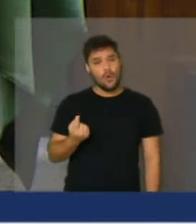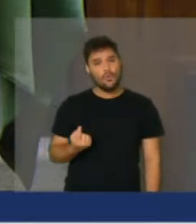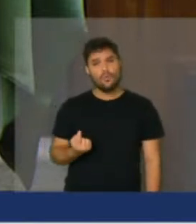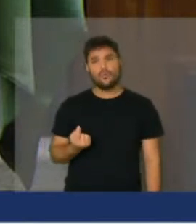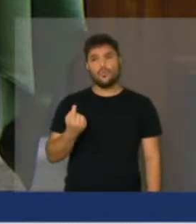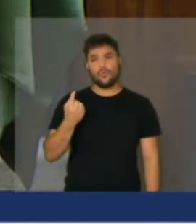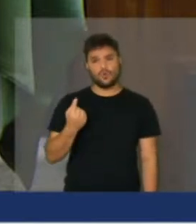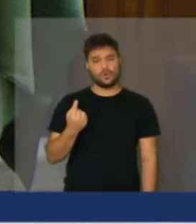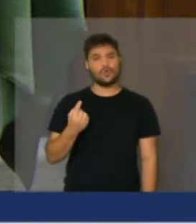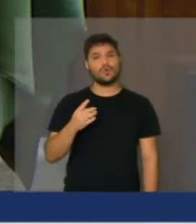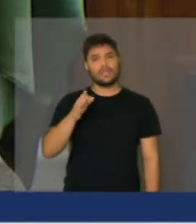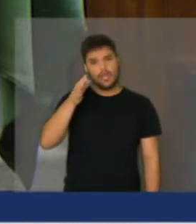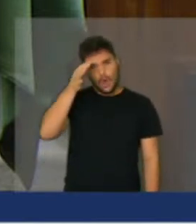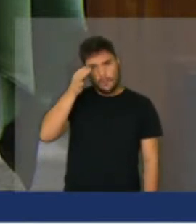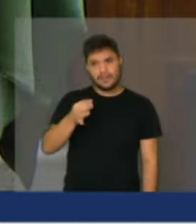ECONOMIA É ELE. O PRÓPRIO PRESIDENTE DA REPÚBLICA SE